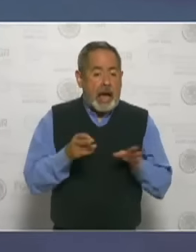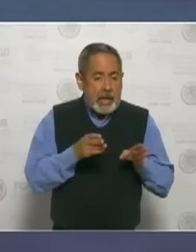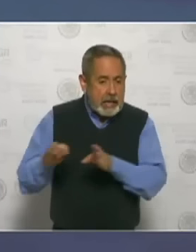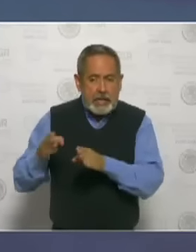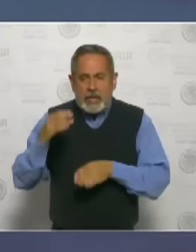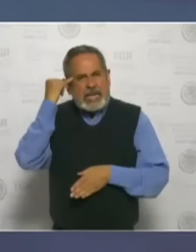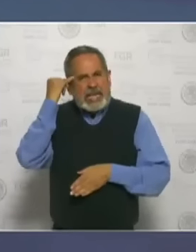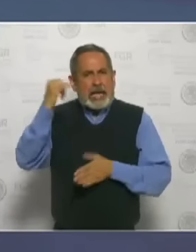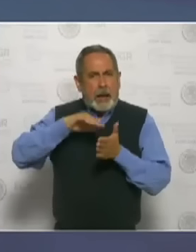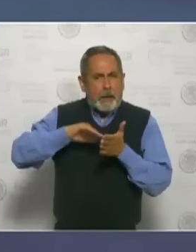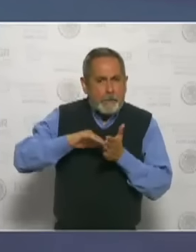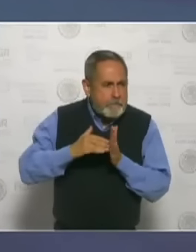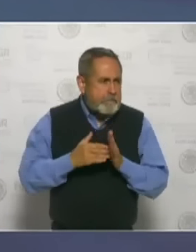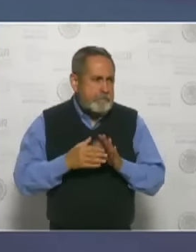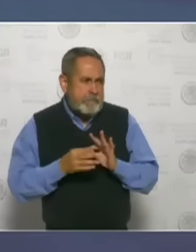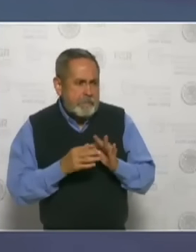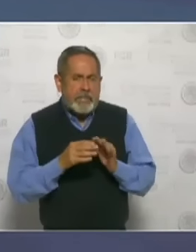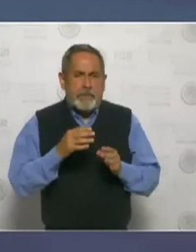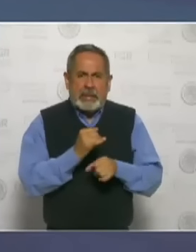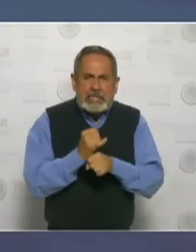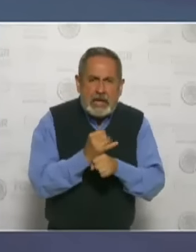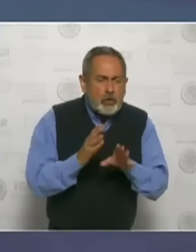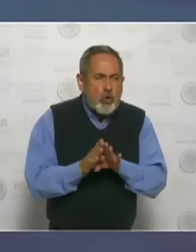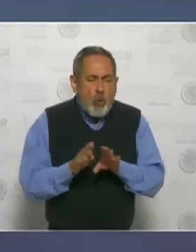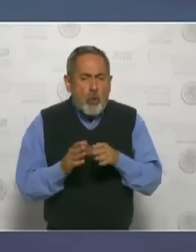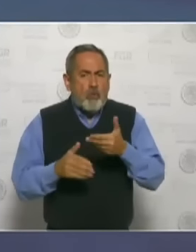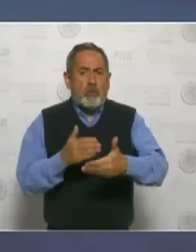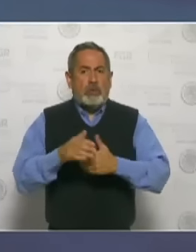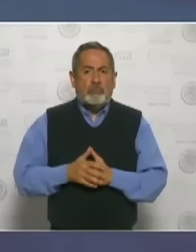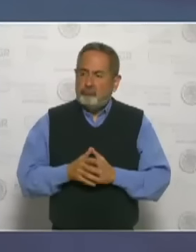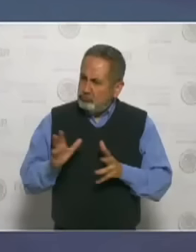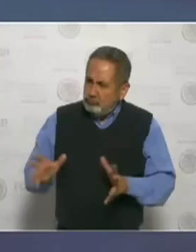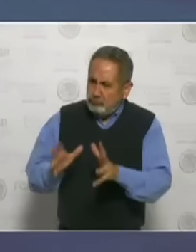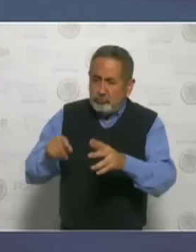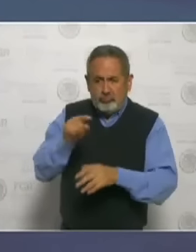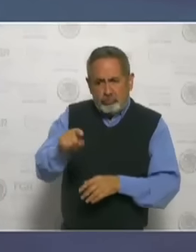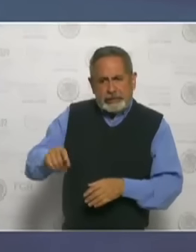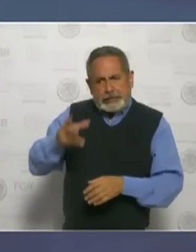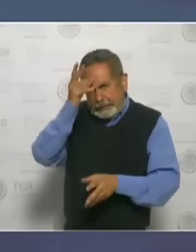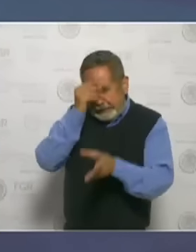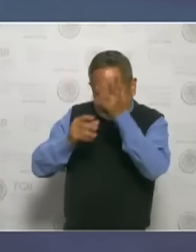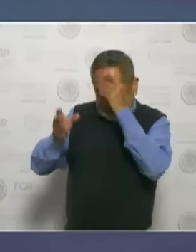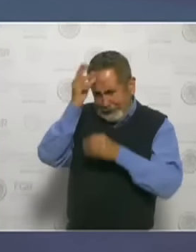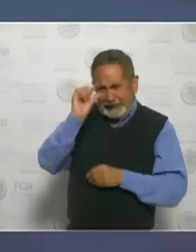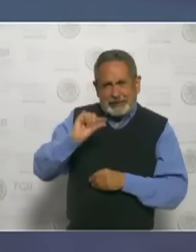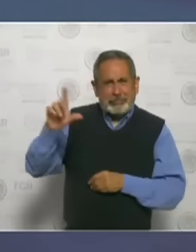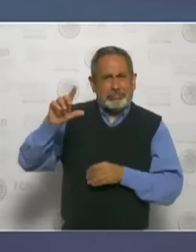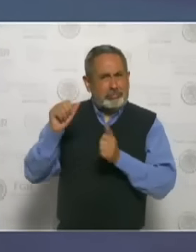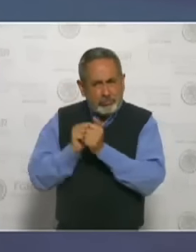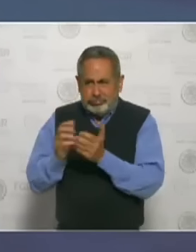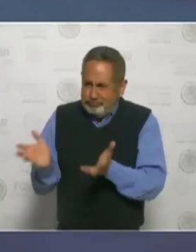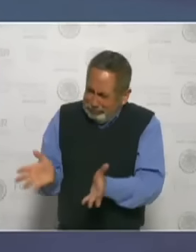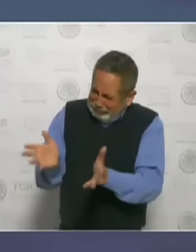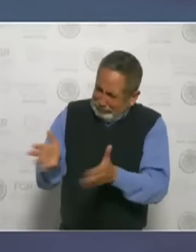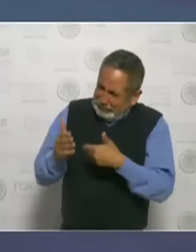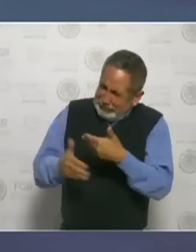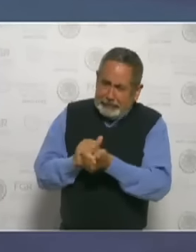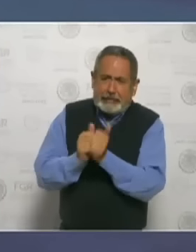para delitos prioritarios. Promoveremos la profesionalización continua del personal bajo